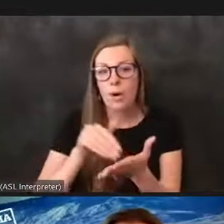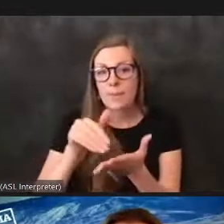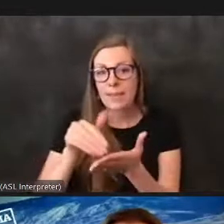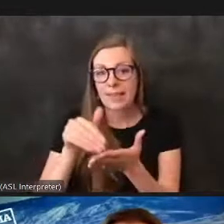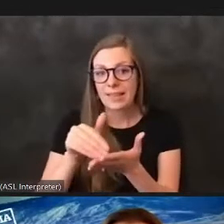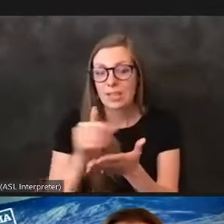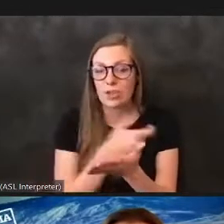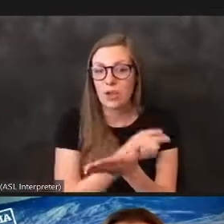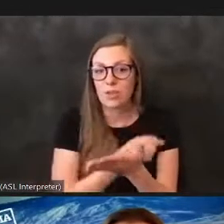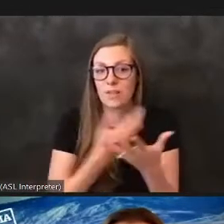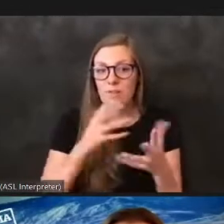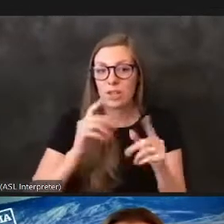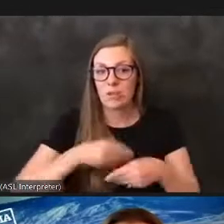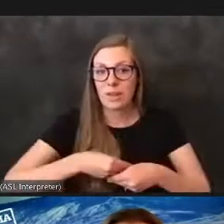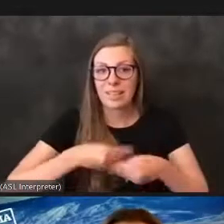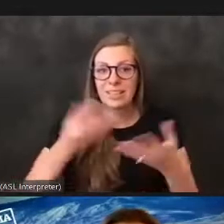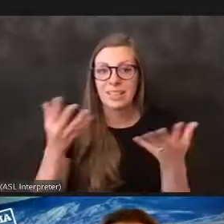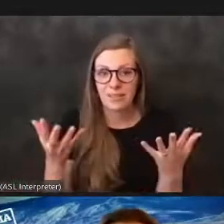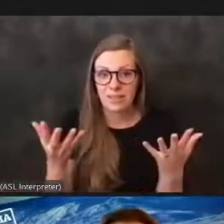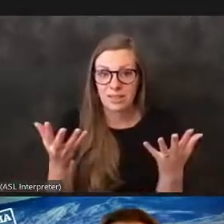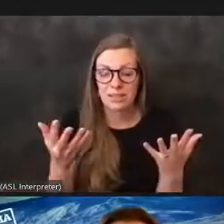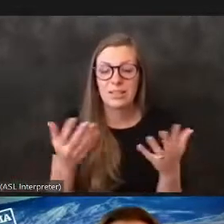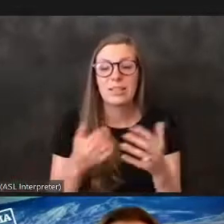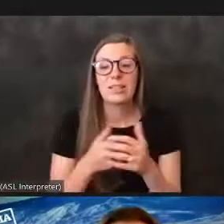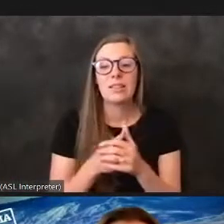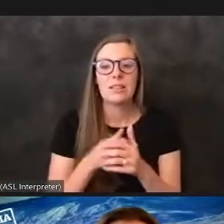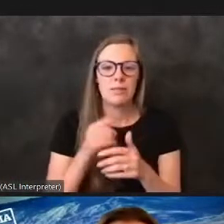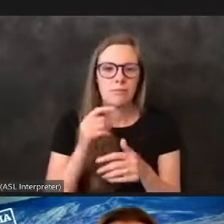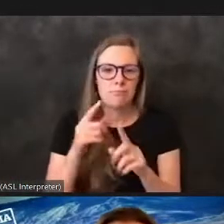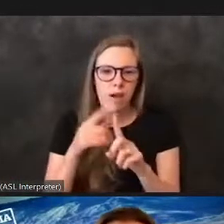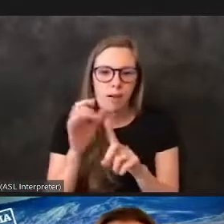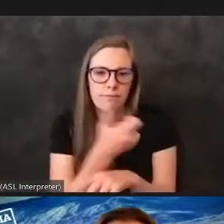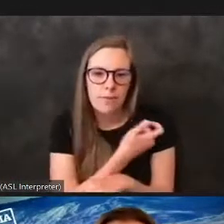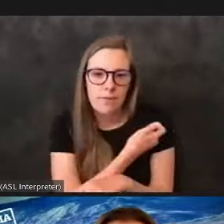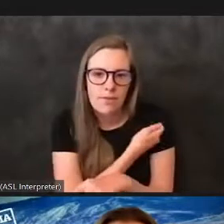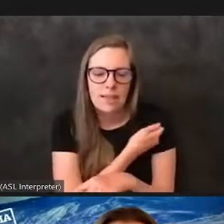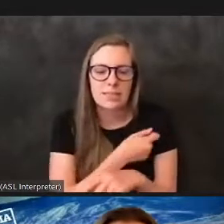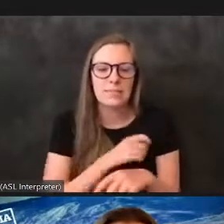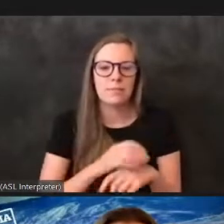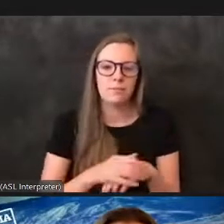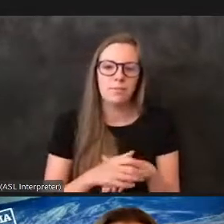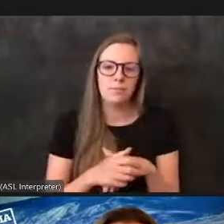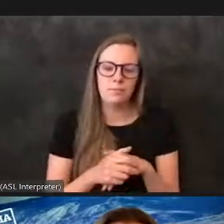Una vez que se entregan las 4.000 de dosis. Vacunas a las comodidades.